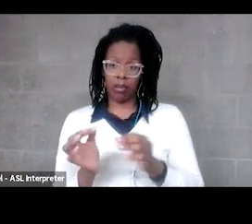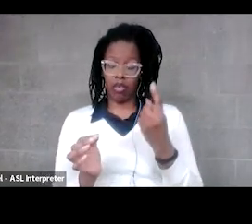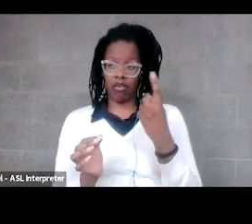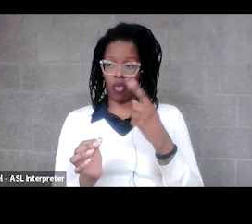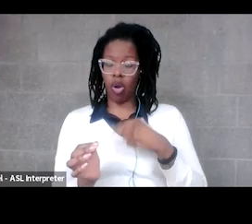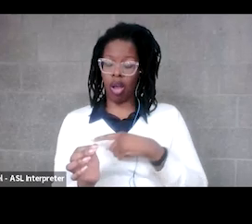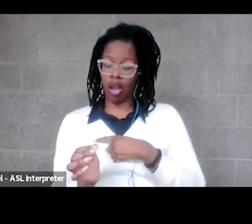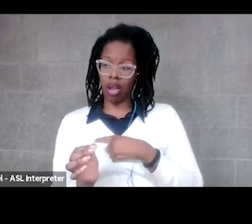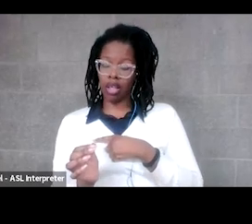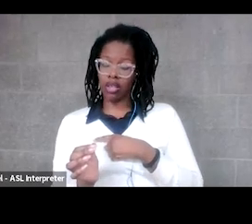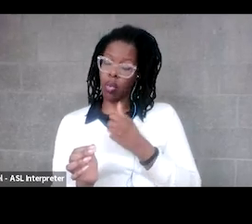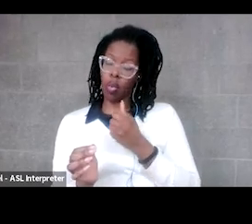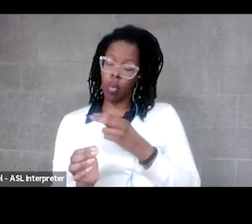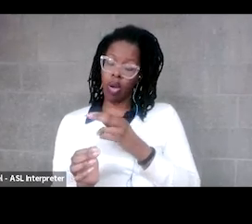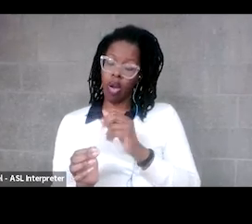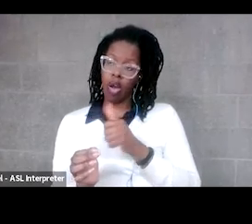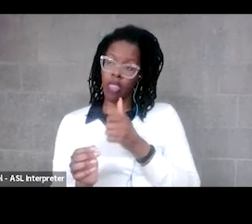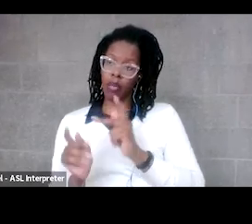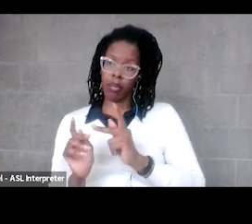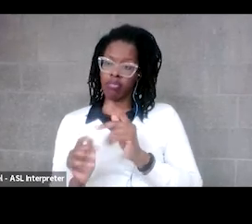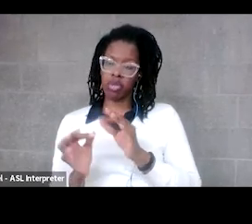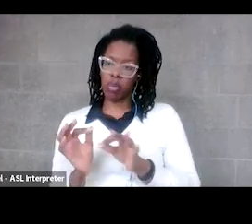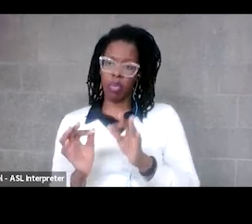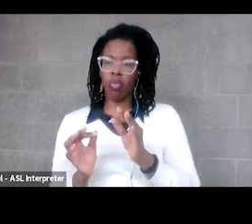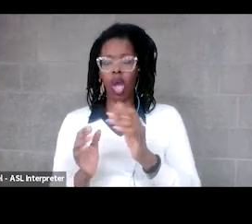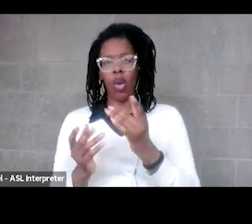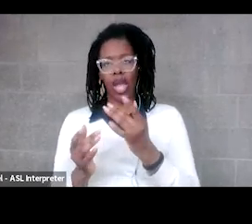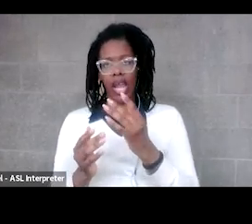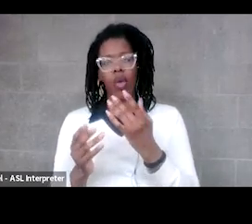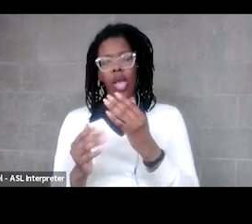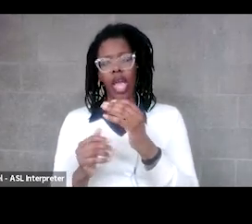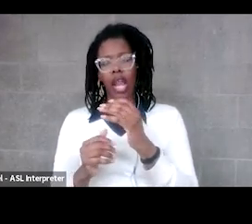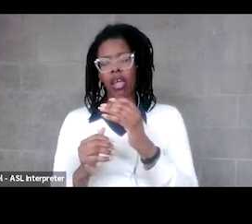o para otras personas como esperar en una sala de espera durante una hora o responder muchas preguntas o estar